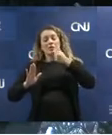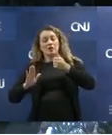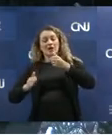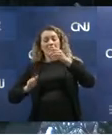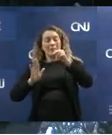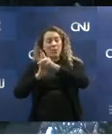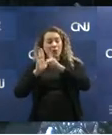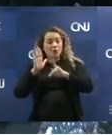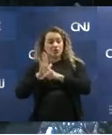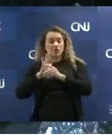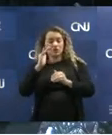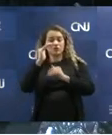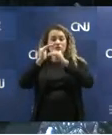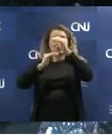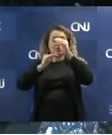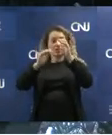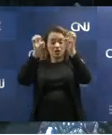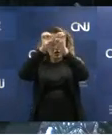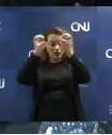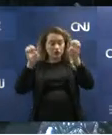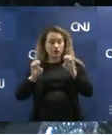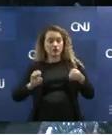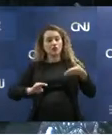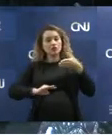e que estão qualificados no Programa de Parcerias de Investimento.